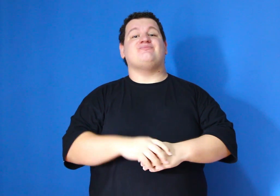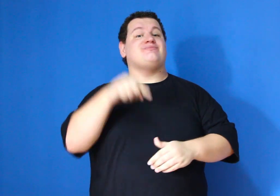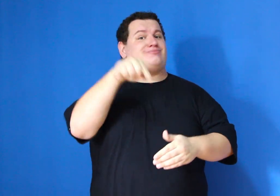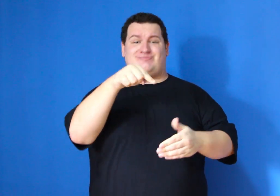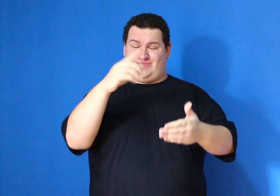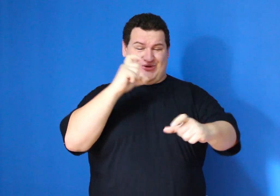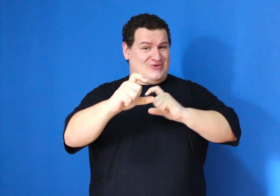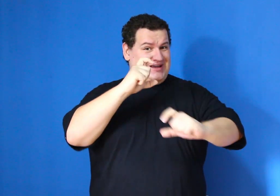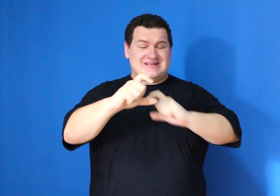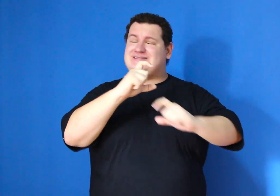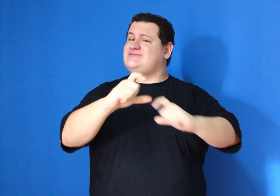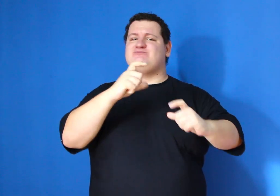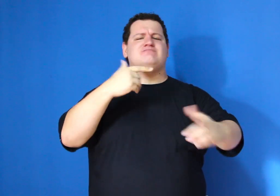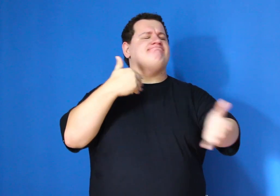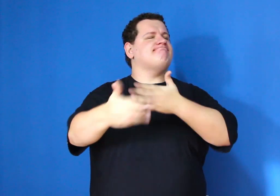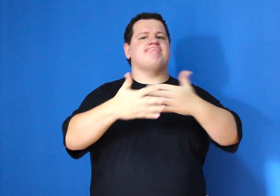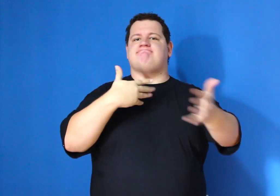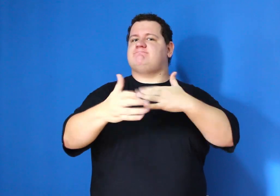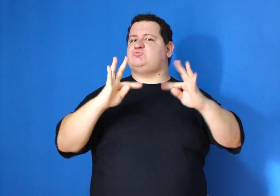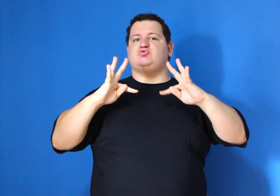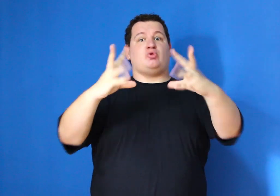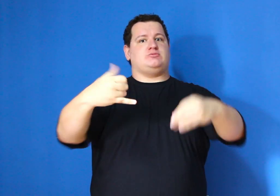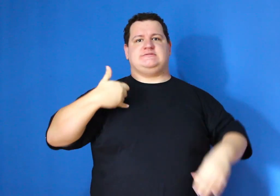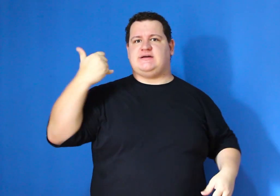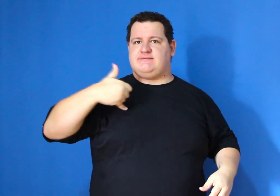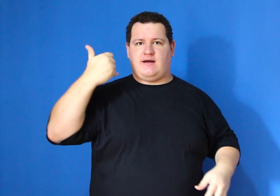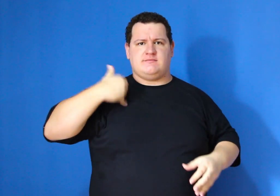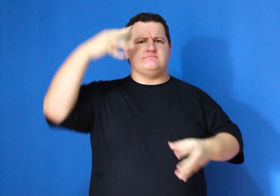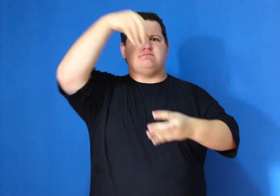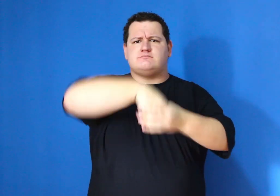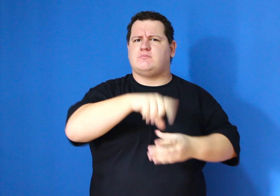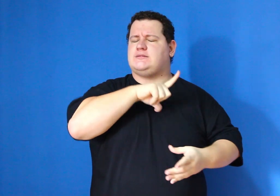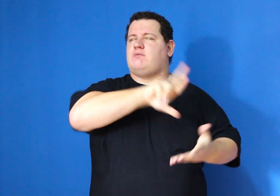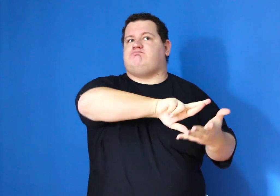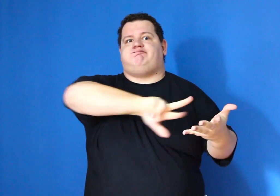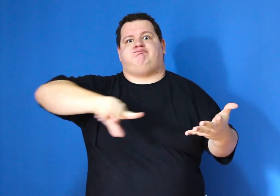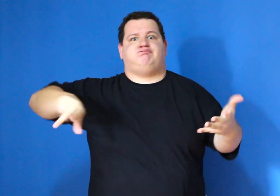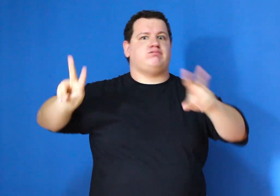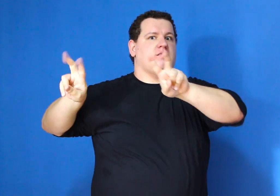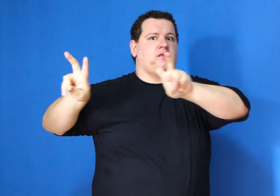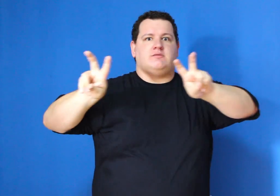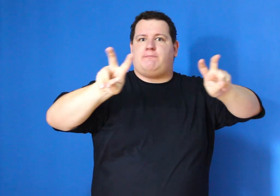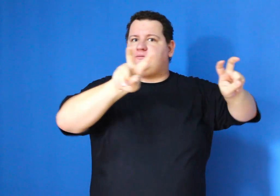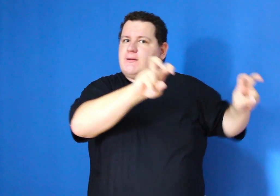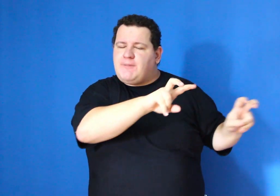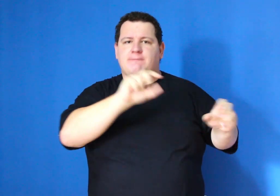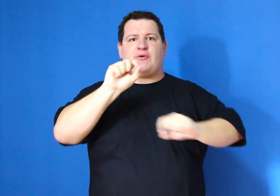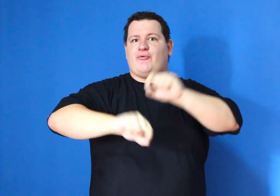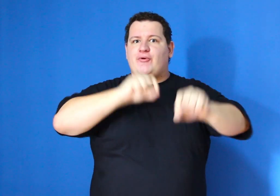Os quadrinhos são para todas as idades e tem diversos assuntos a tratar: